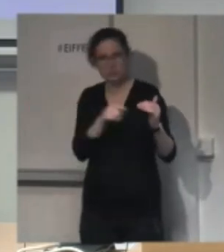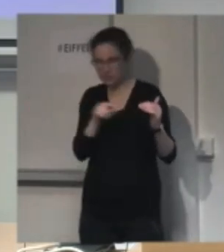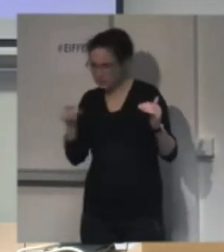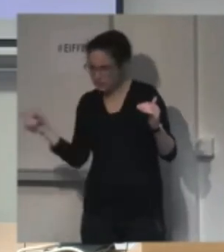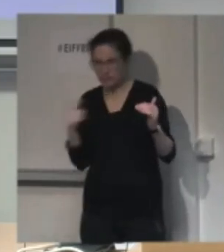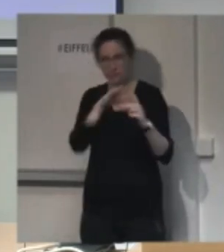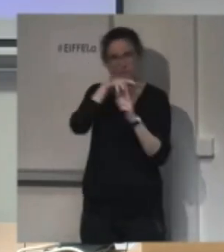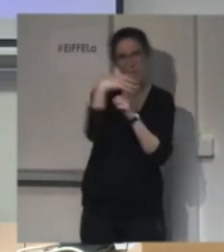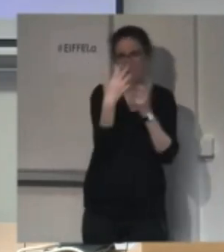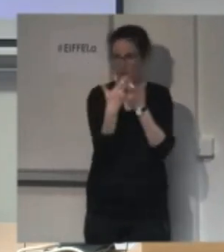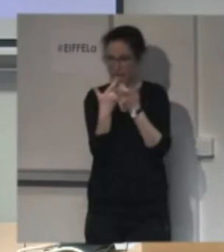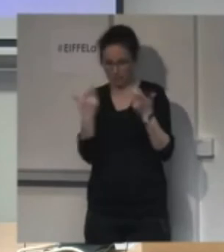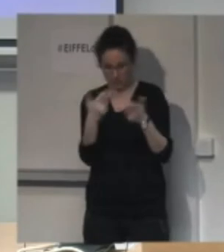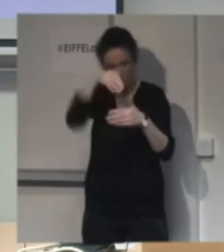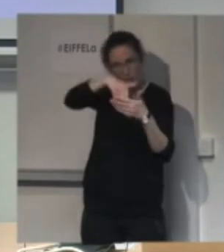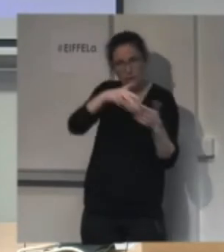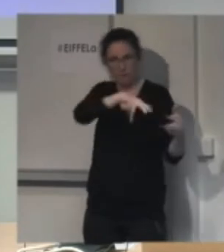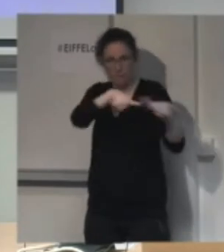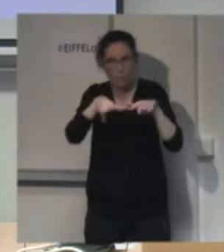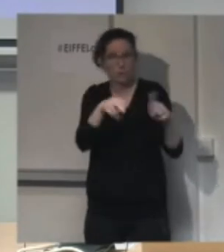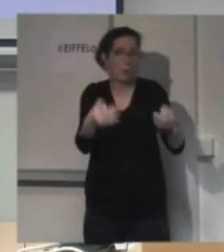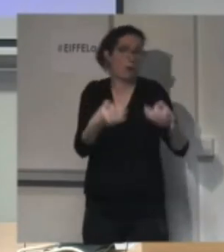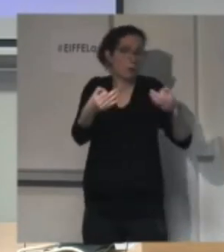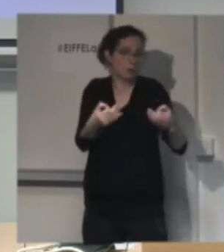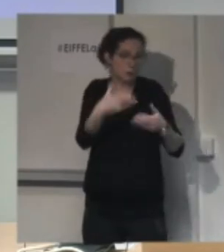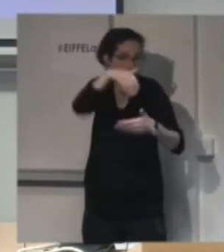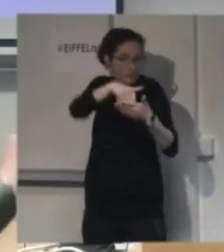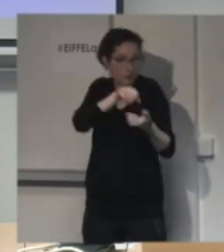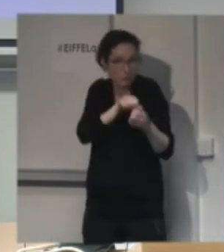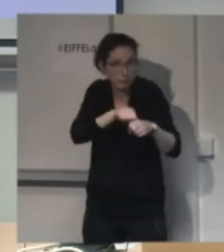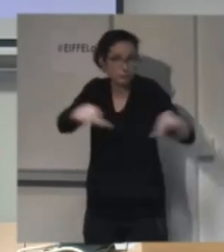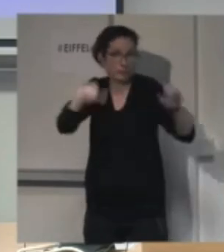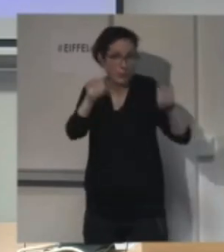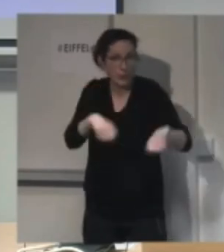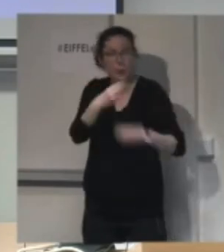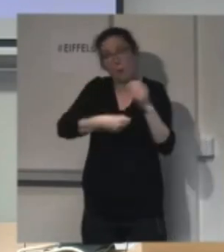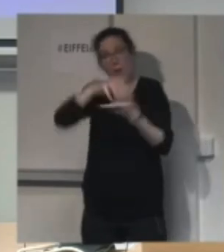Ça peut être des vidéos, c'est classique. Il y a aussi des contenus web directement, du texte.